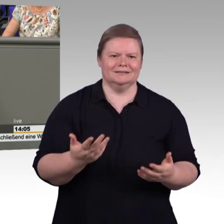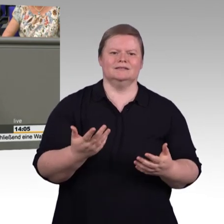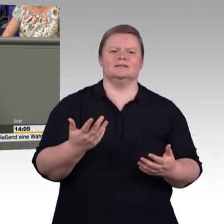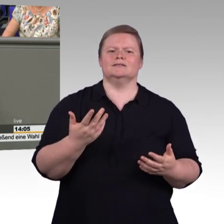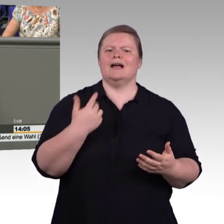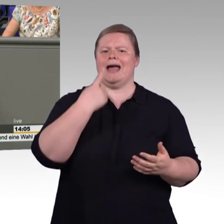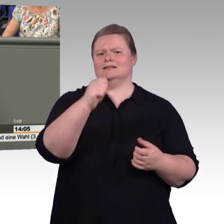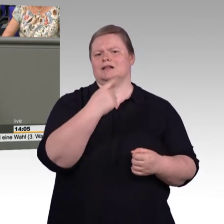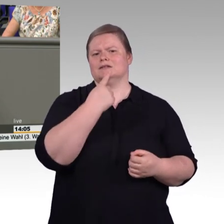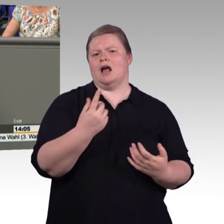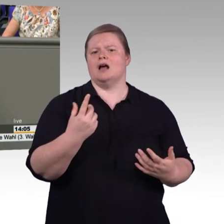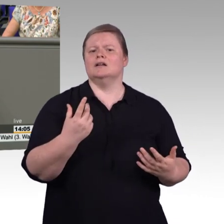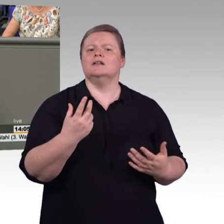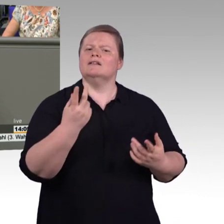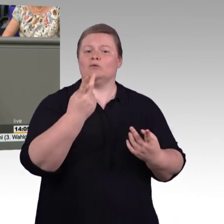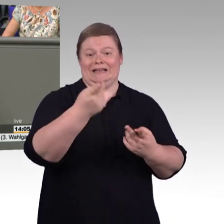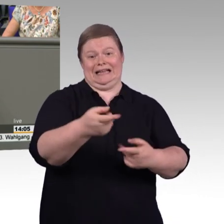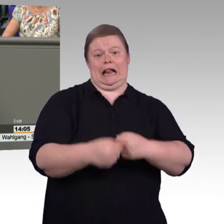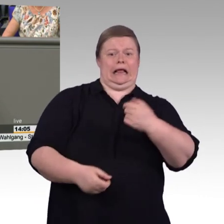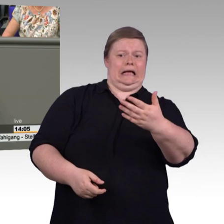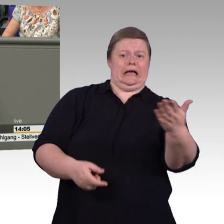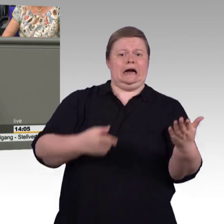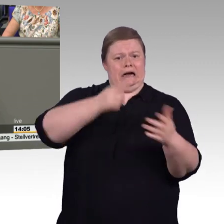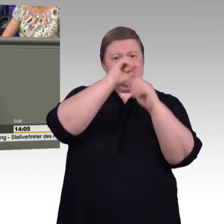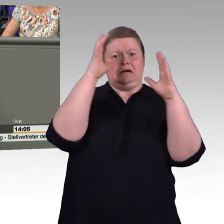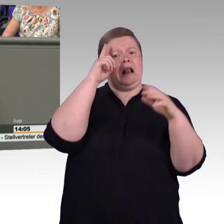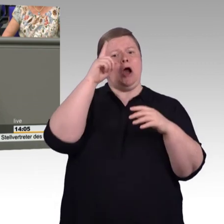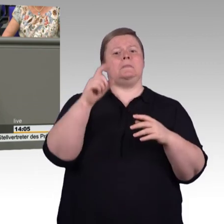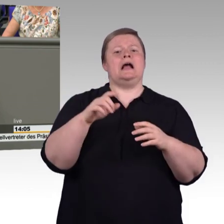wird mit der CDU/CSU-Fraktion auf gar keinen Fall zu machen sein, meine Damen und Herren.